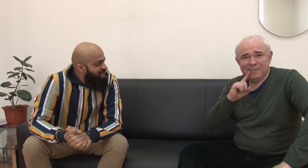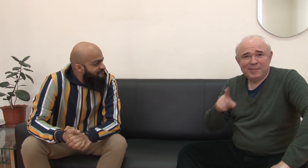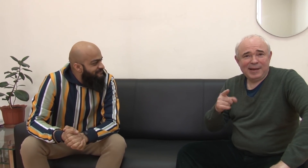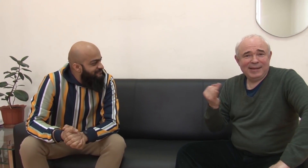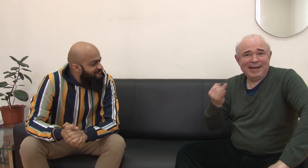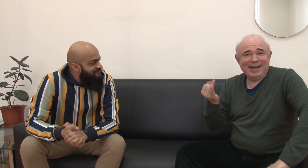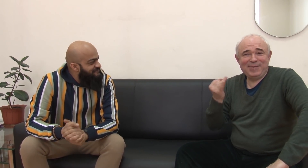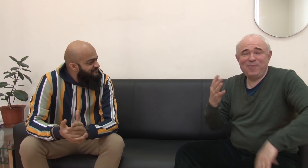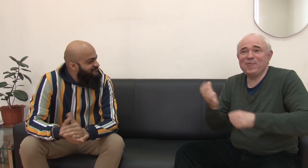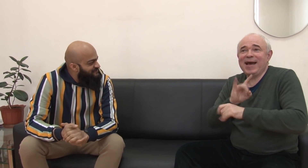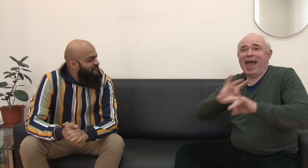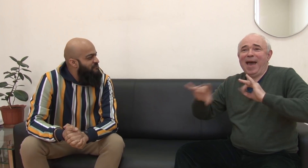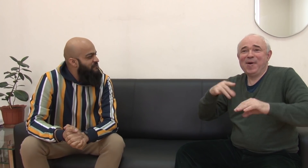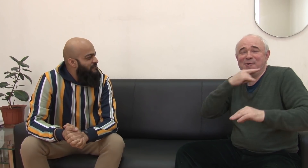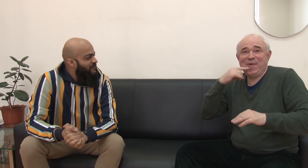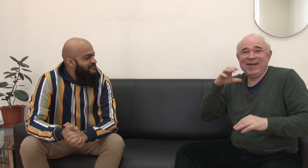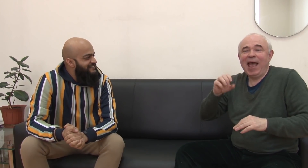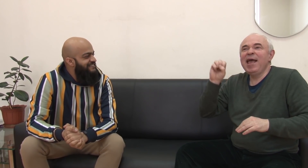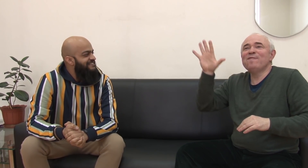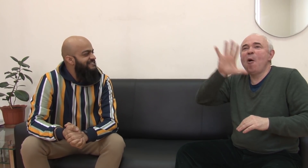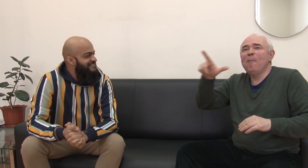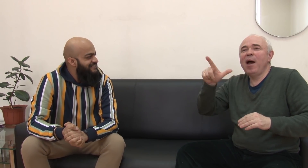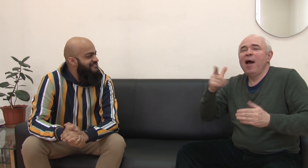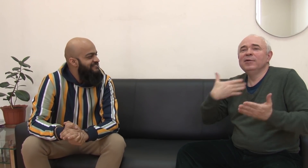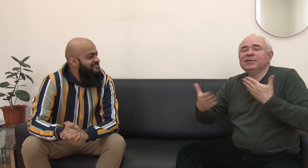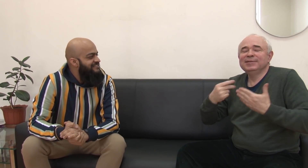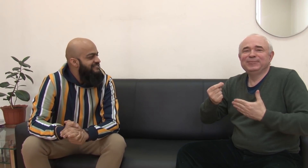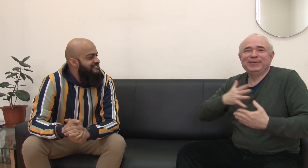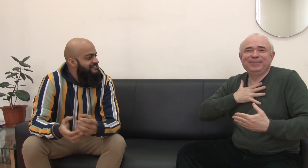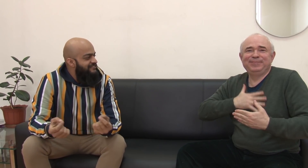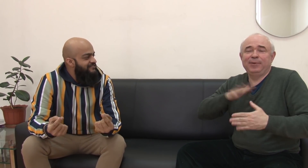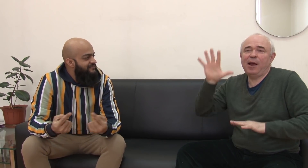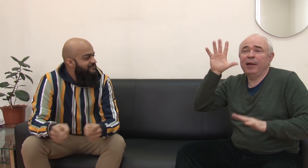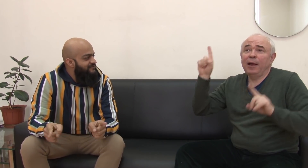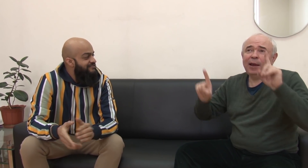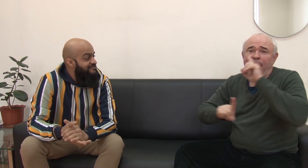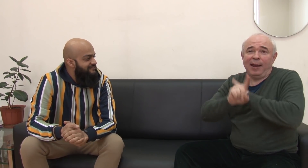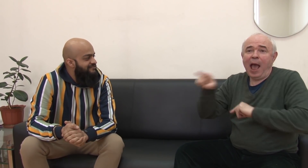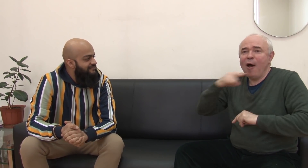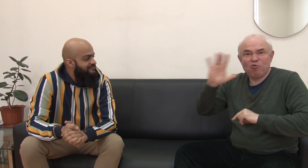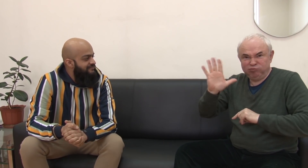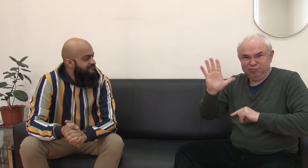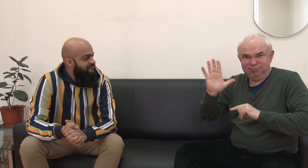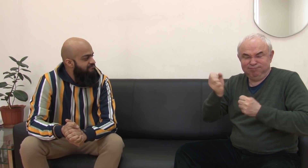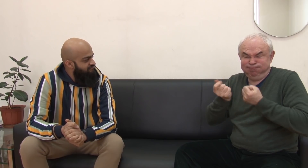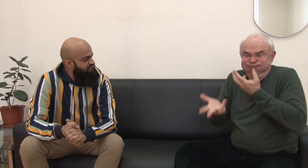Интересная получается реклама России. В Европе люди не очень интересные, не то, что в России.